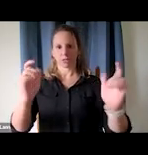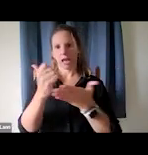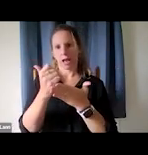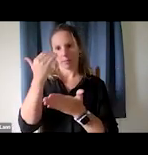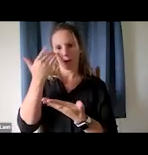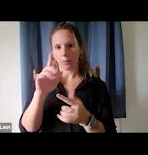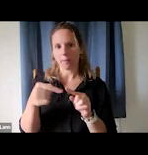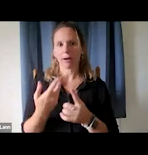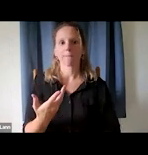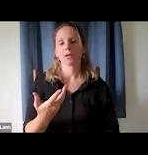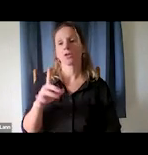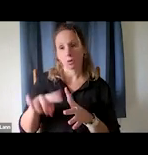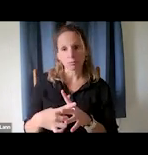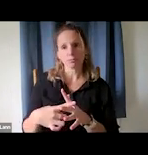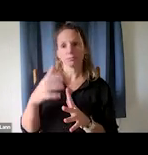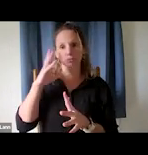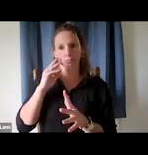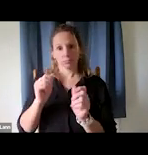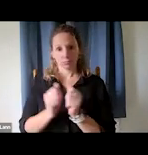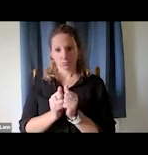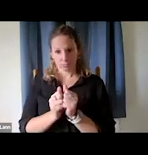Hemos empezado a experimentar con varias cosas.